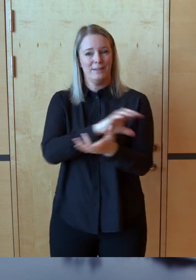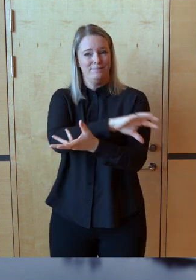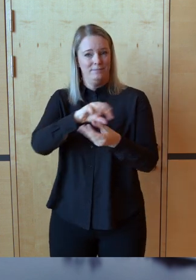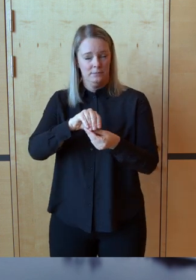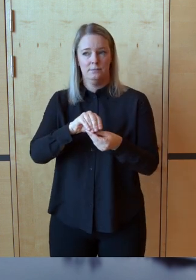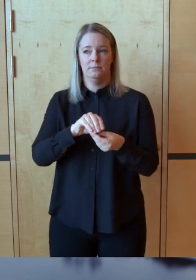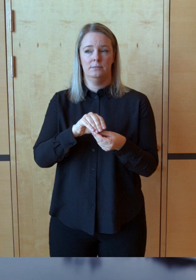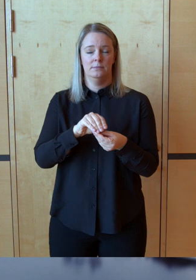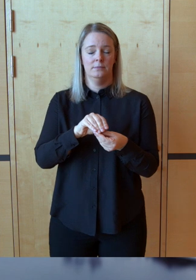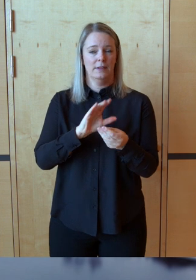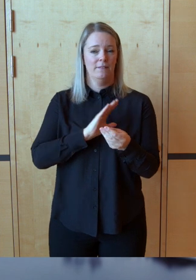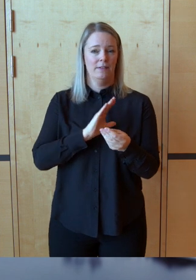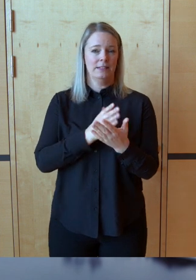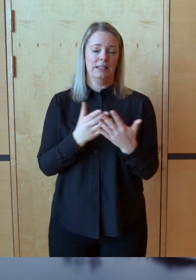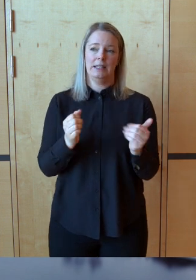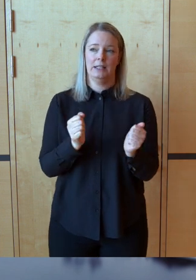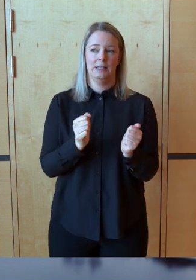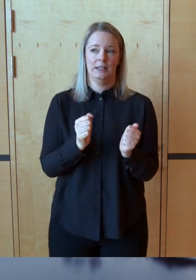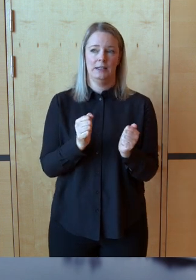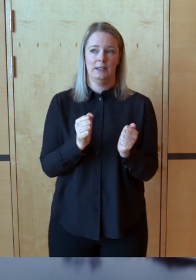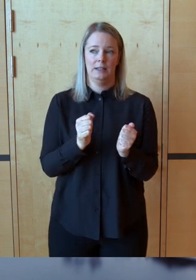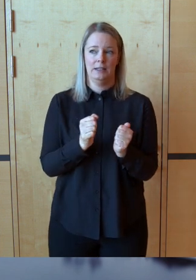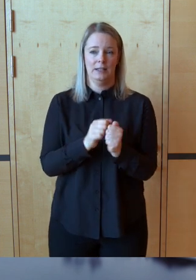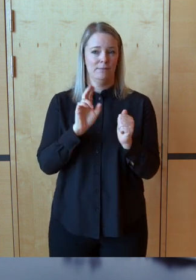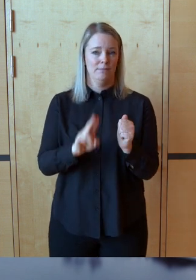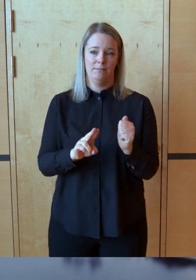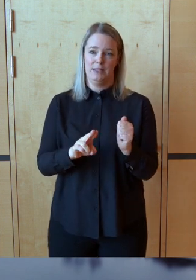Hjälp Men ingenting som säljer det som är bra att tala för dig för att